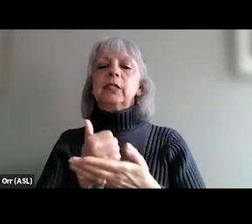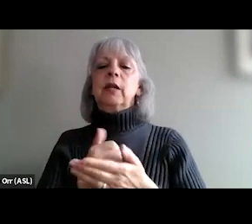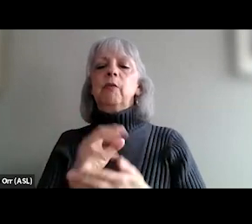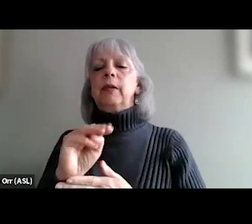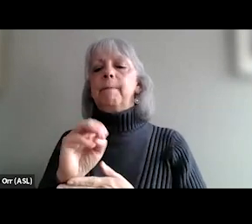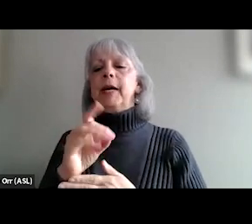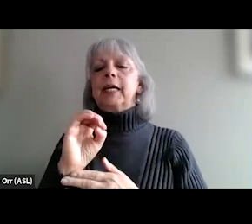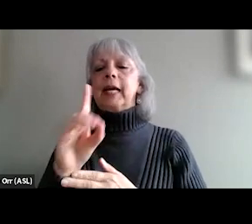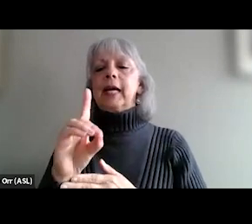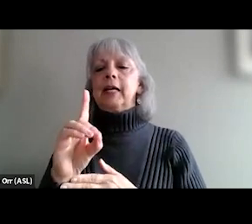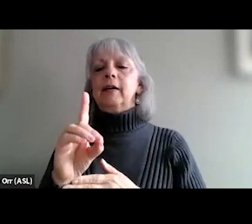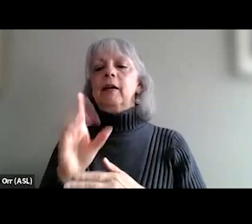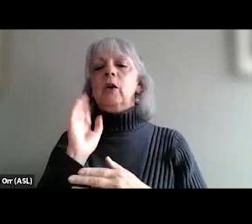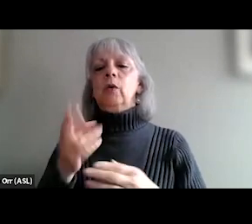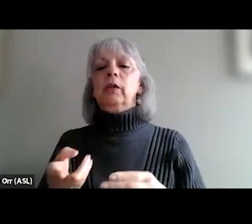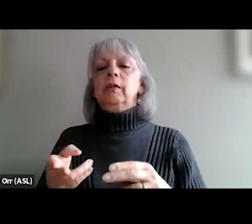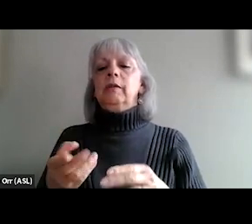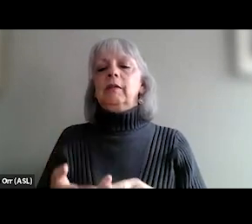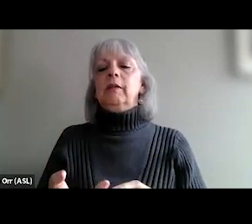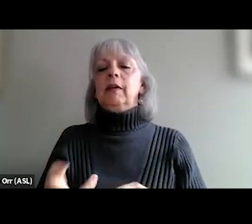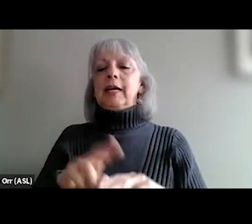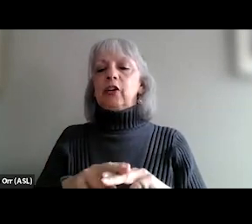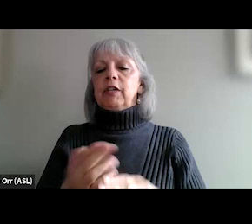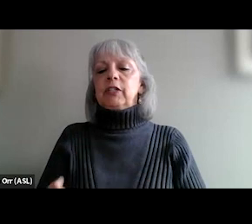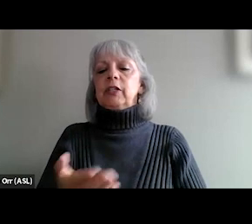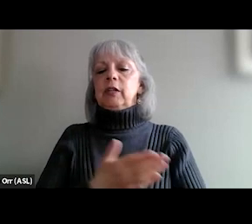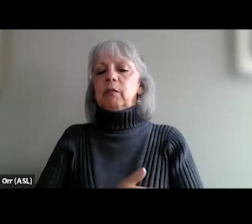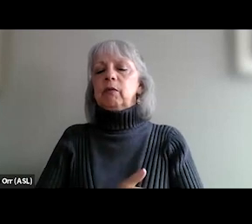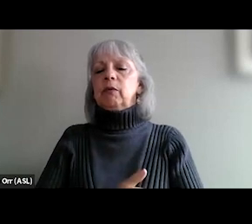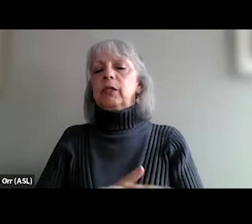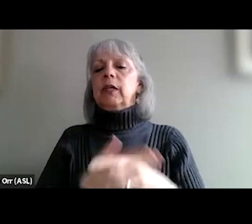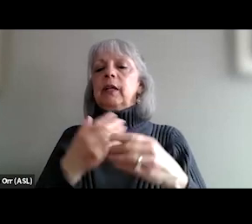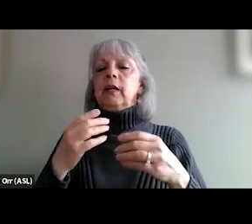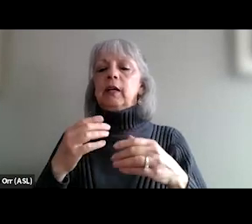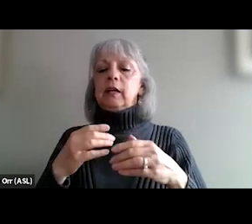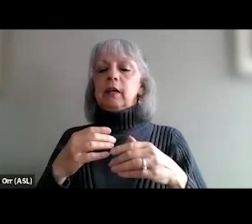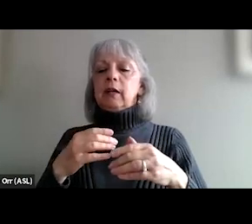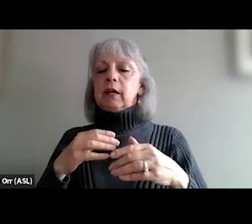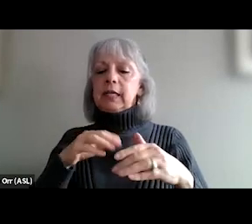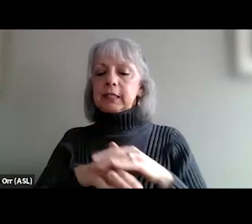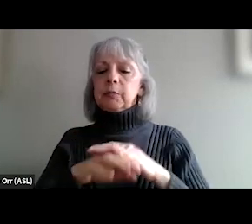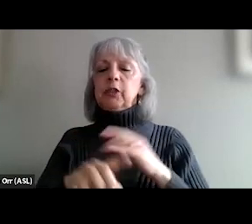esto aumentar la accesibilidad de los residentes a los recursos.